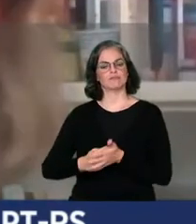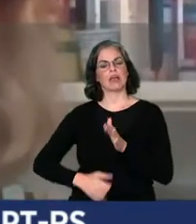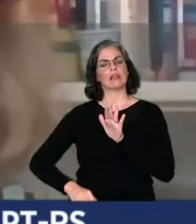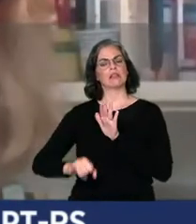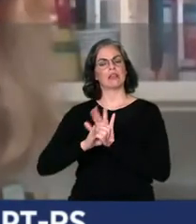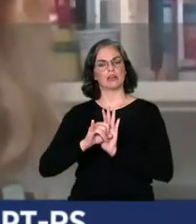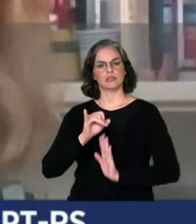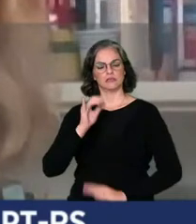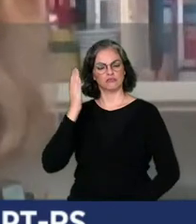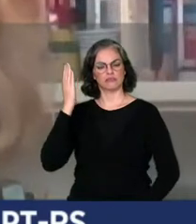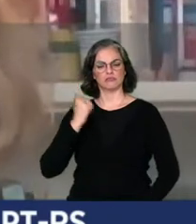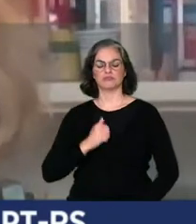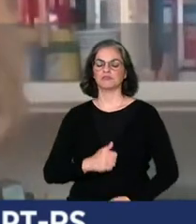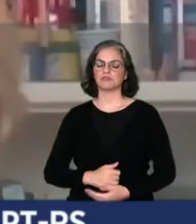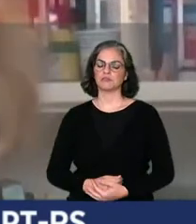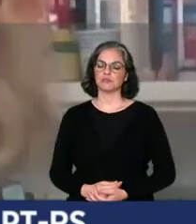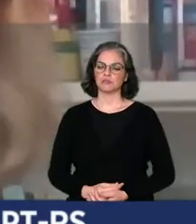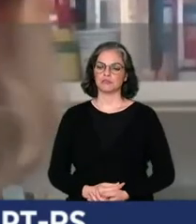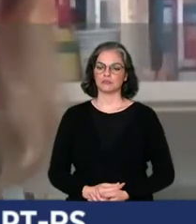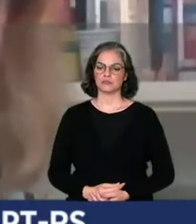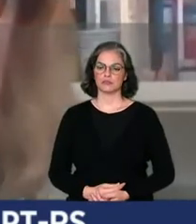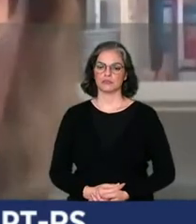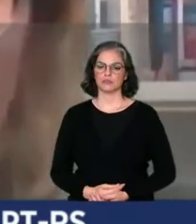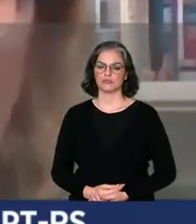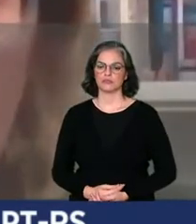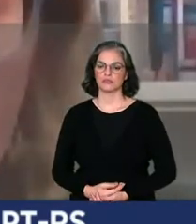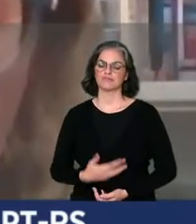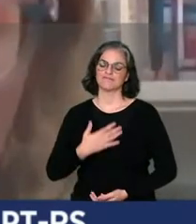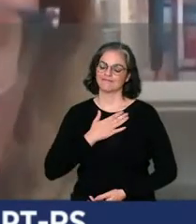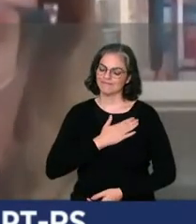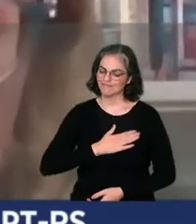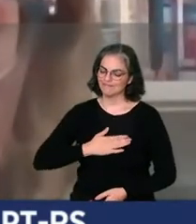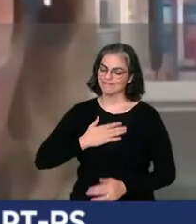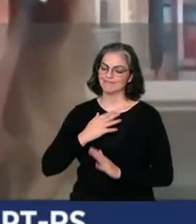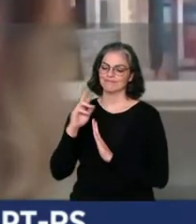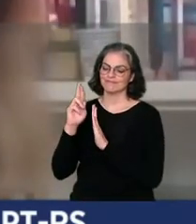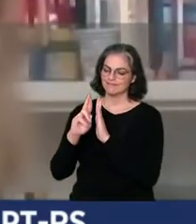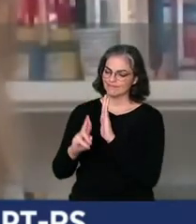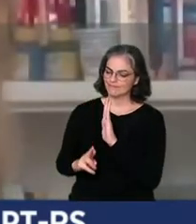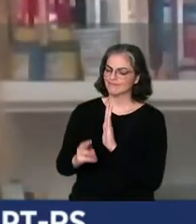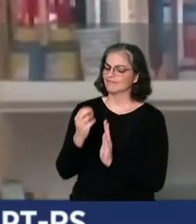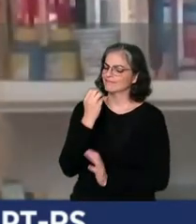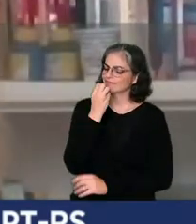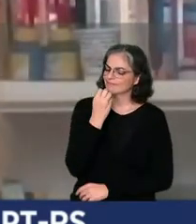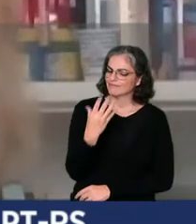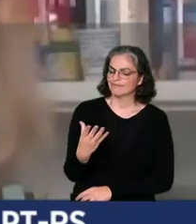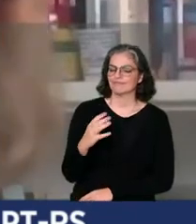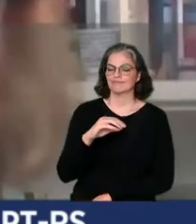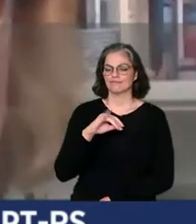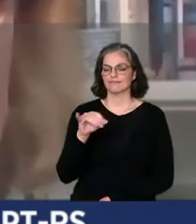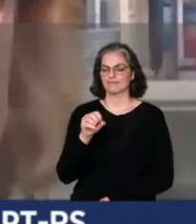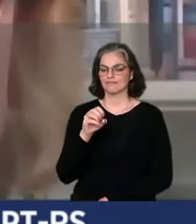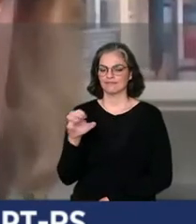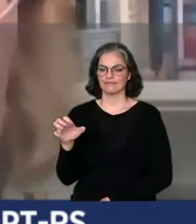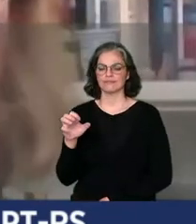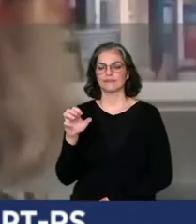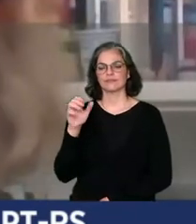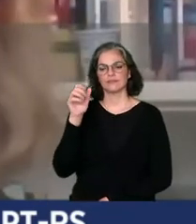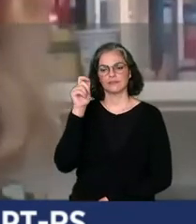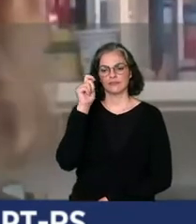CAPAZ DE AFIRMAR SEIS DIREITOS PORQUE AFIRMA A PRÓPRIA IDENTIDADE. É ISSO O QUE EU VEJO NO RELATÓRIO DO PREZADO RELATOR JOSÉGIM GUIMARÃES, NA AUTORIA DO SENADOR PAULO